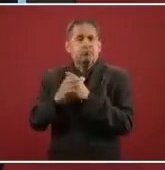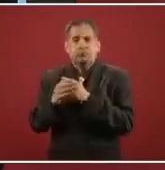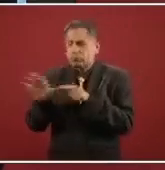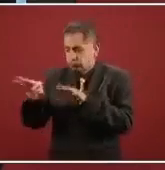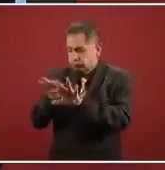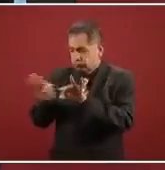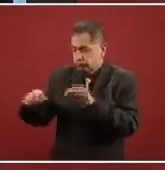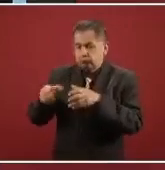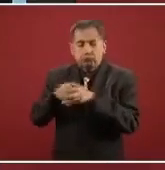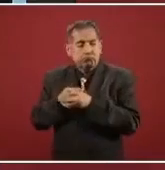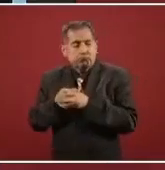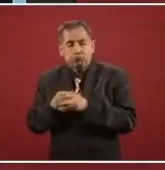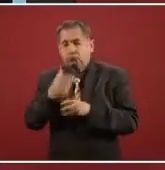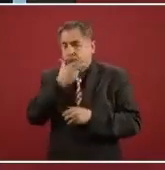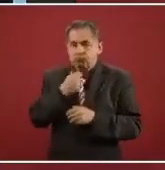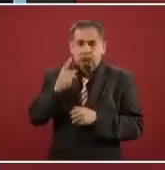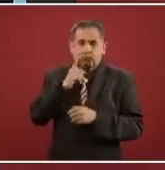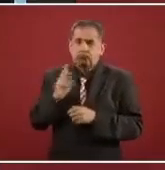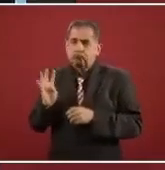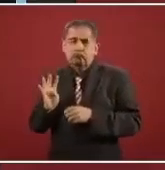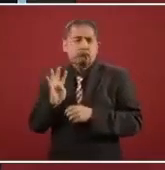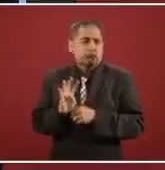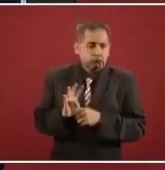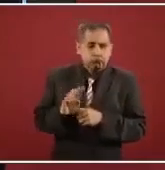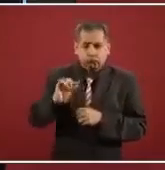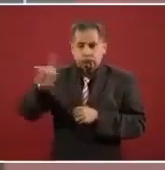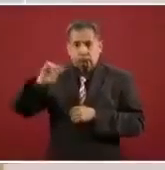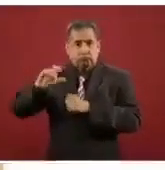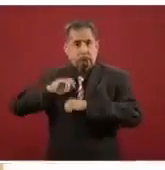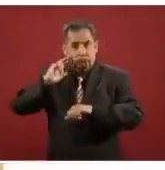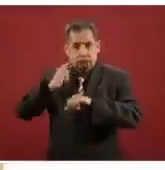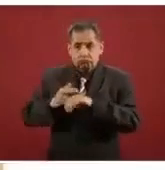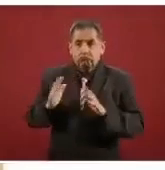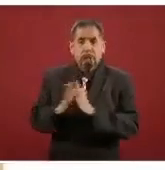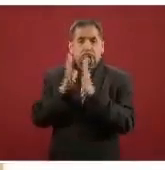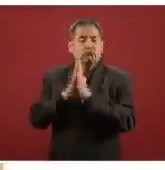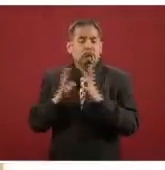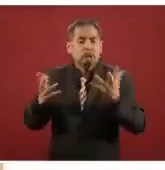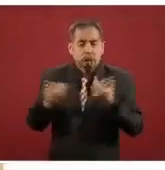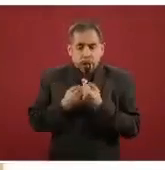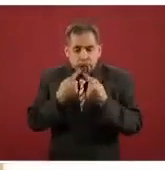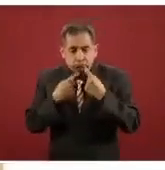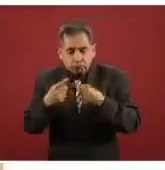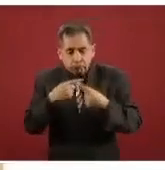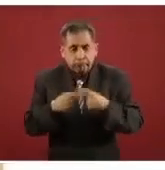conformado por hombres y mujeres por las autoridades indígenas participantes. Esta comisión de